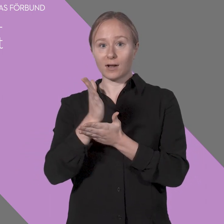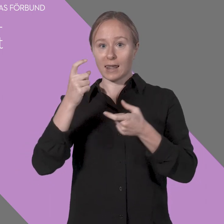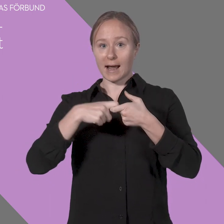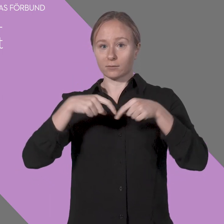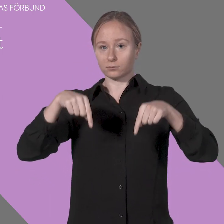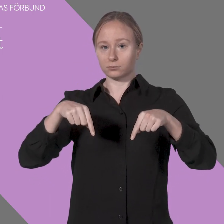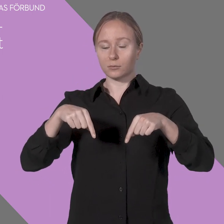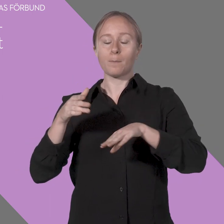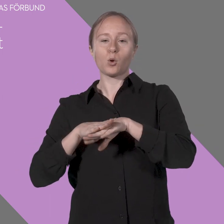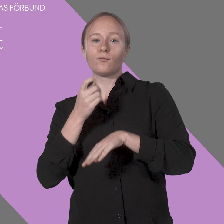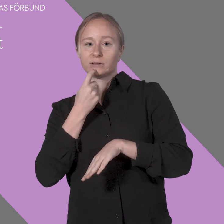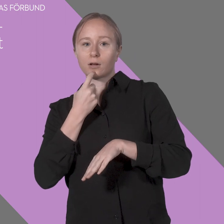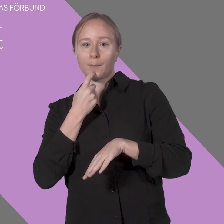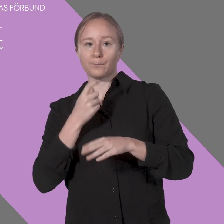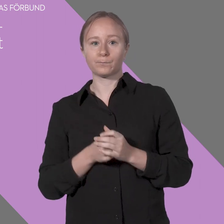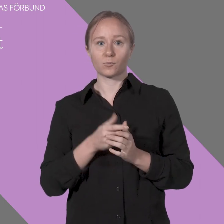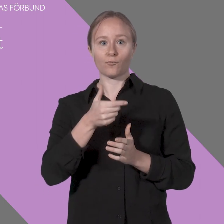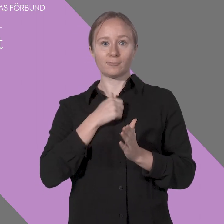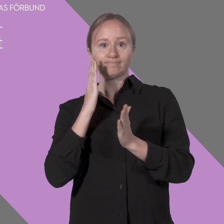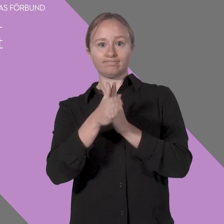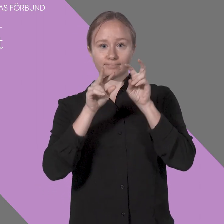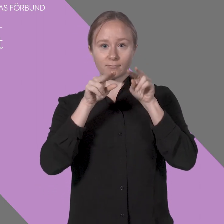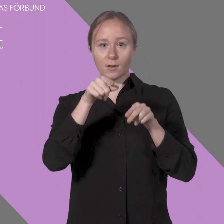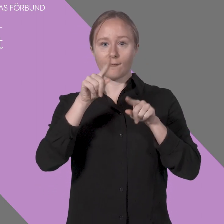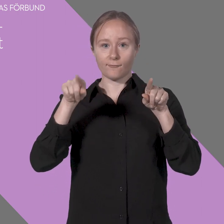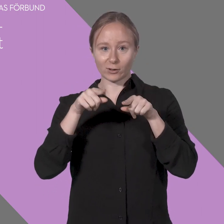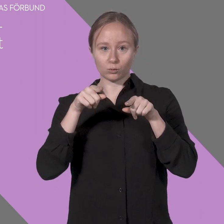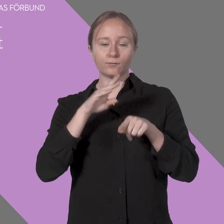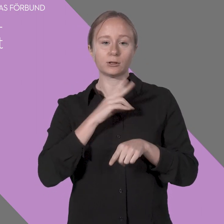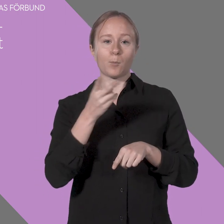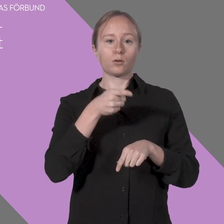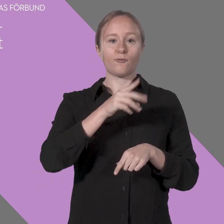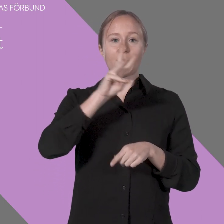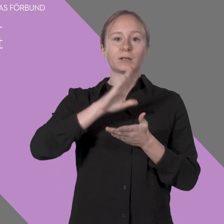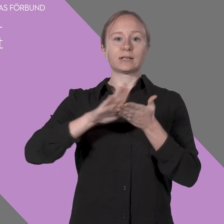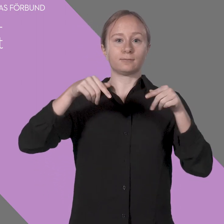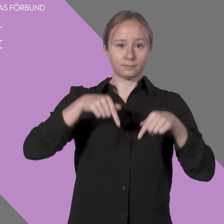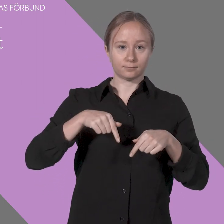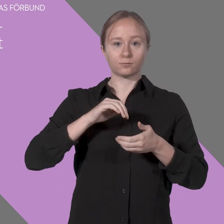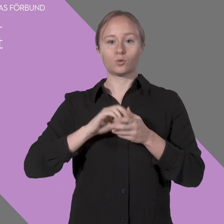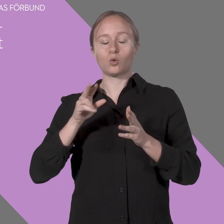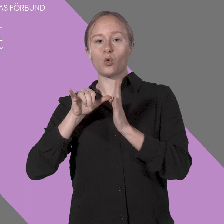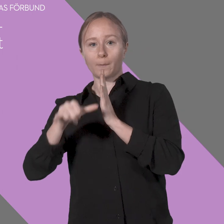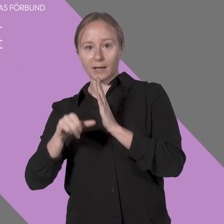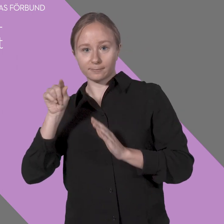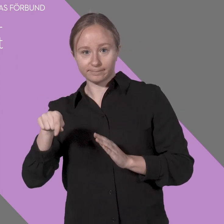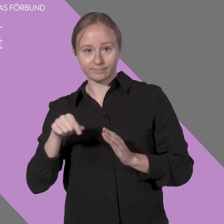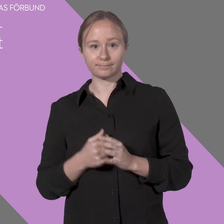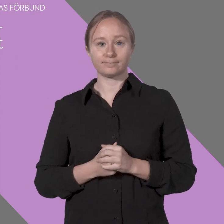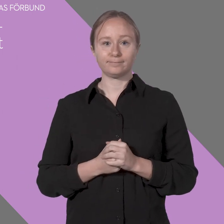via länken nedan (på finska). Du får tillgång till själva musikvideon både på denna webbplats och på YouTube.